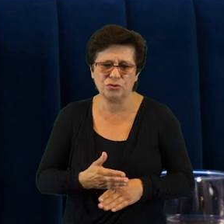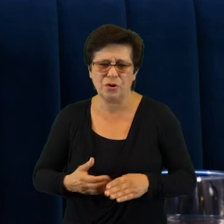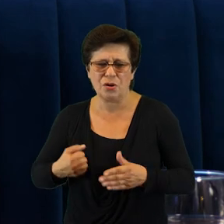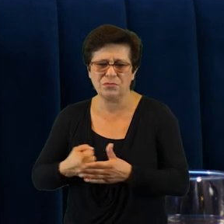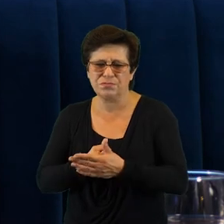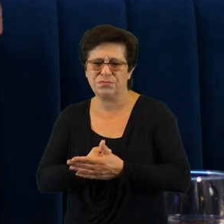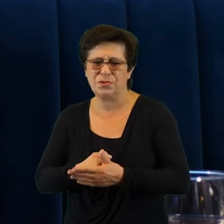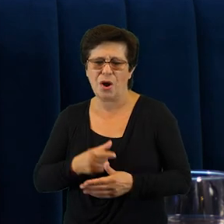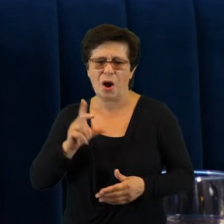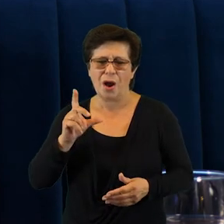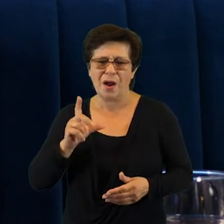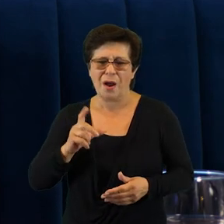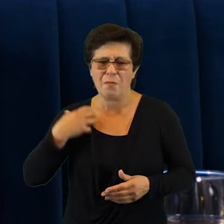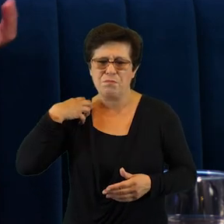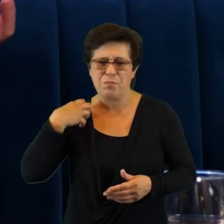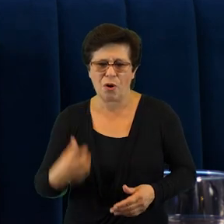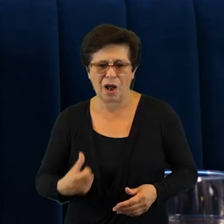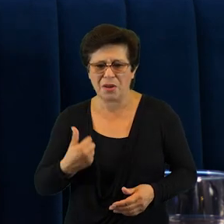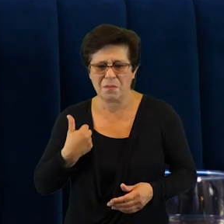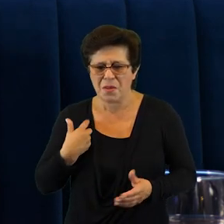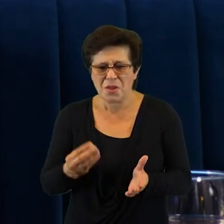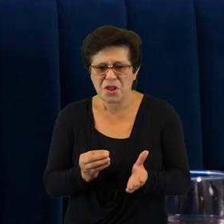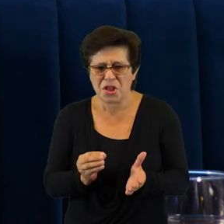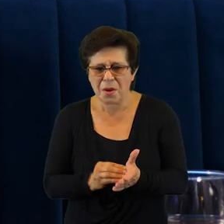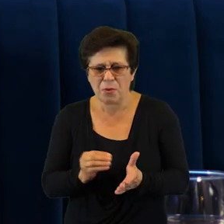Nie musi tu przyjść bolszewik, my sami zrobimy rewolucję,